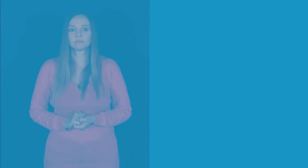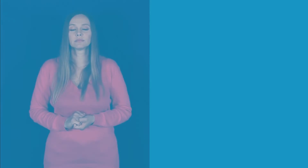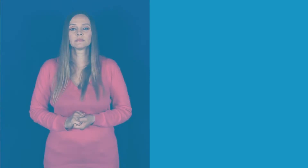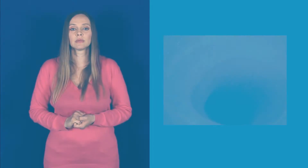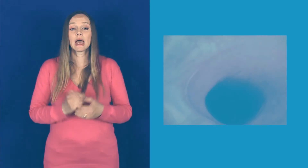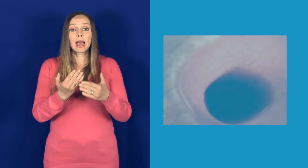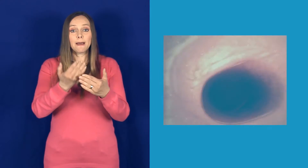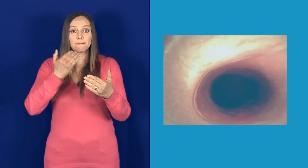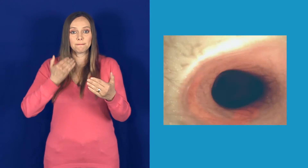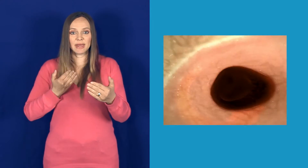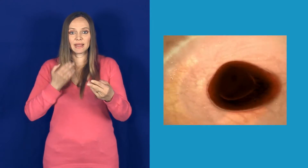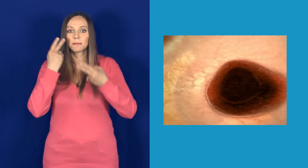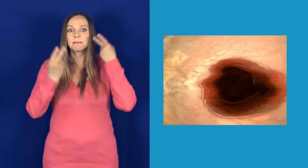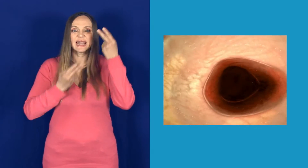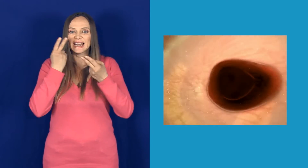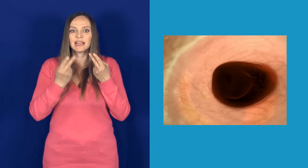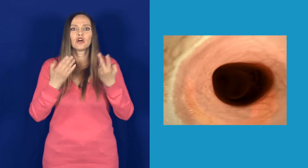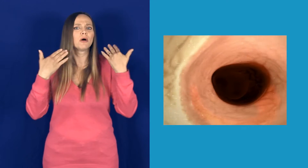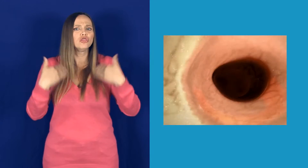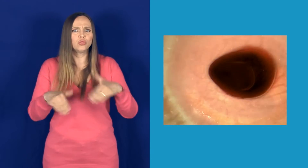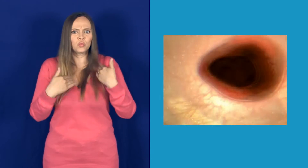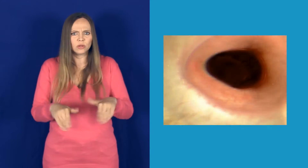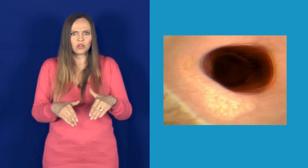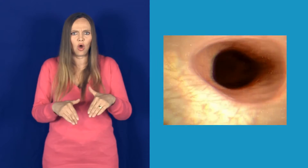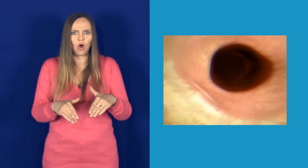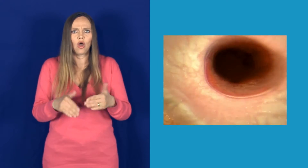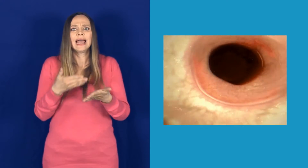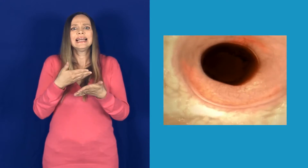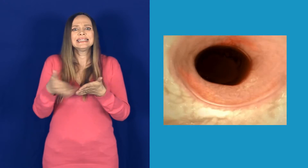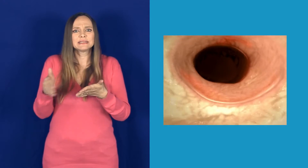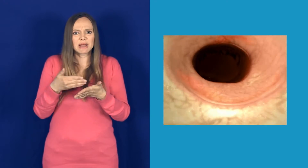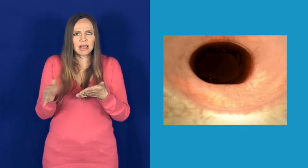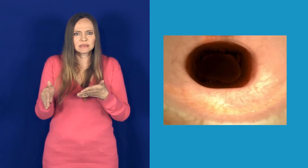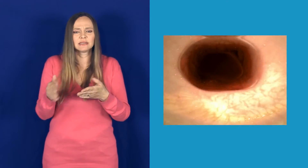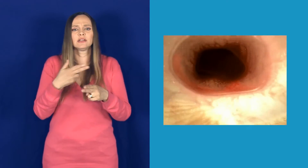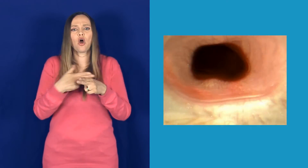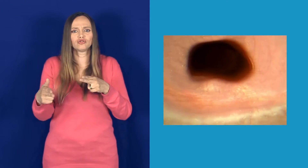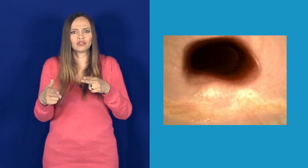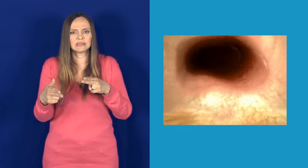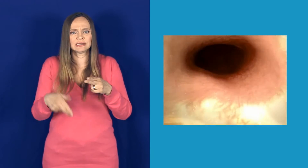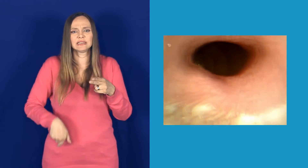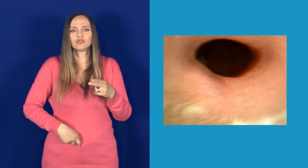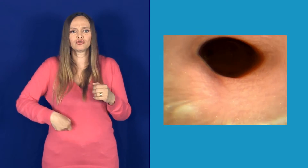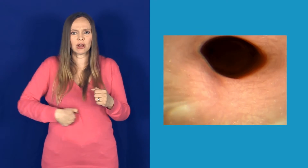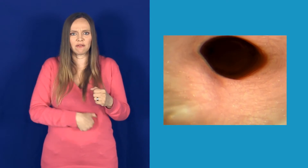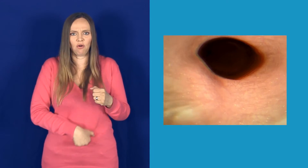Pred pregledom je nujno izprazniti in očistiti črevo. Pri tem si pomagamo z odvajali.